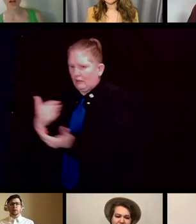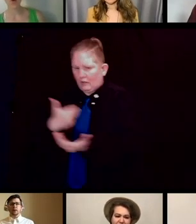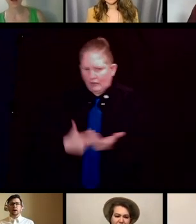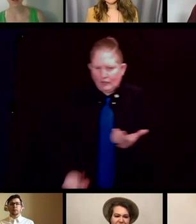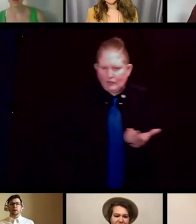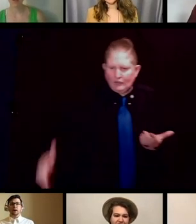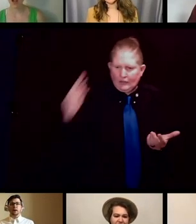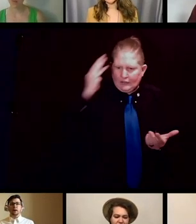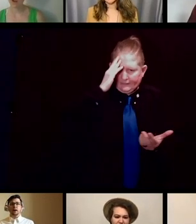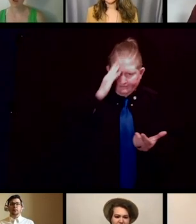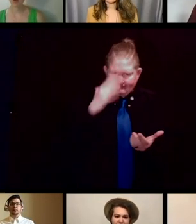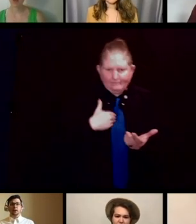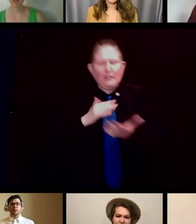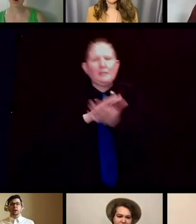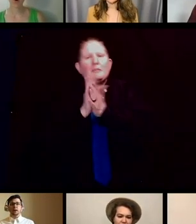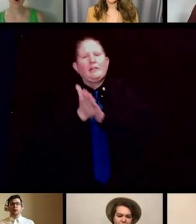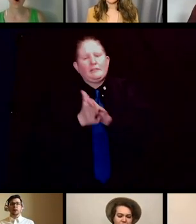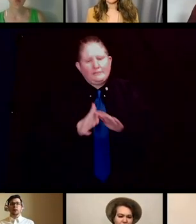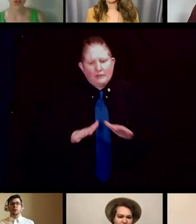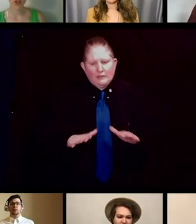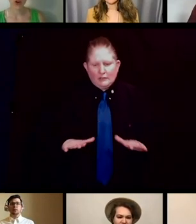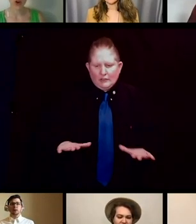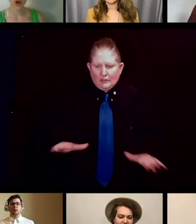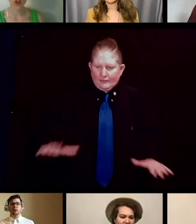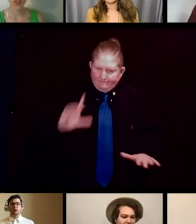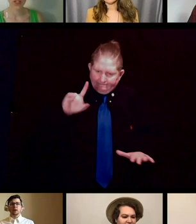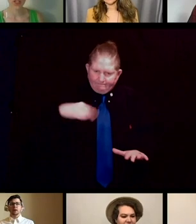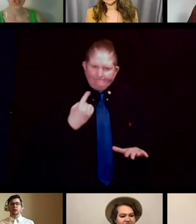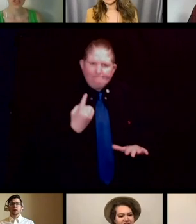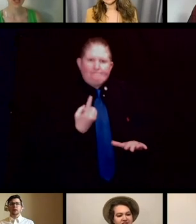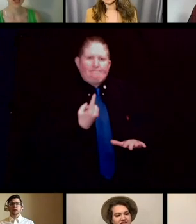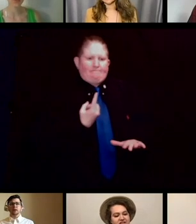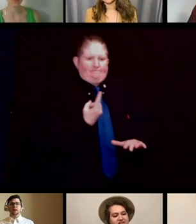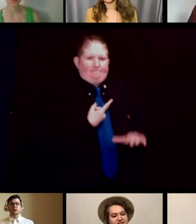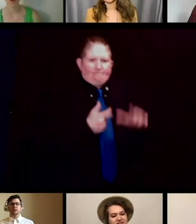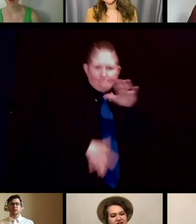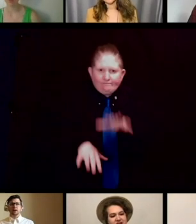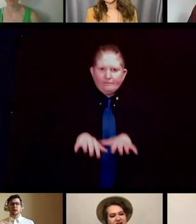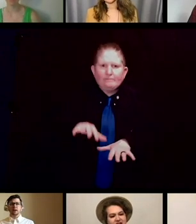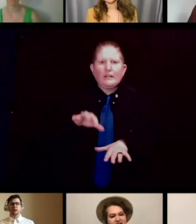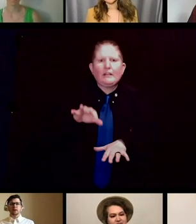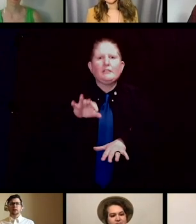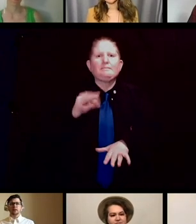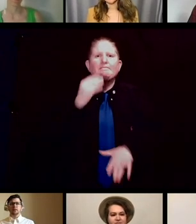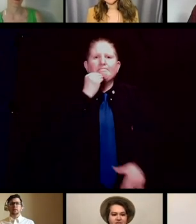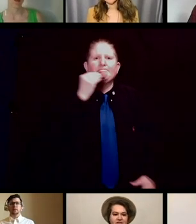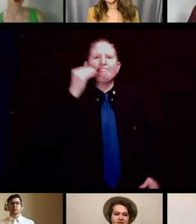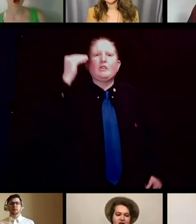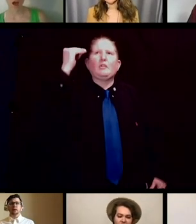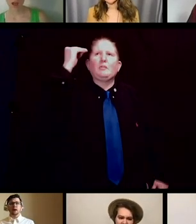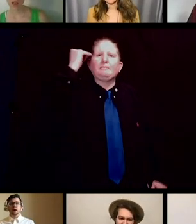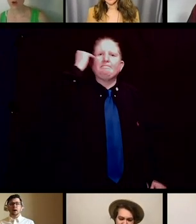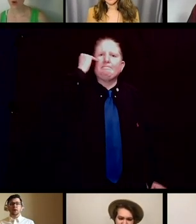Conozco mi camino, mi camino a casa al fin y al cabo